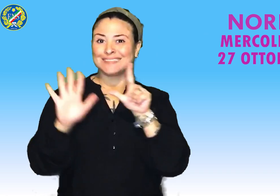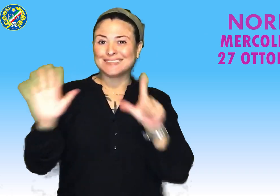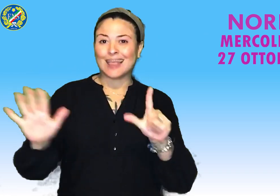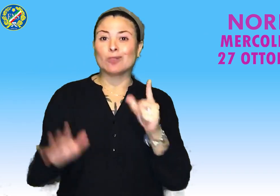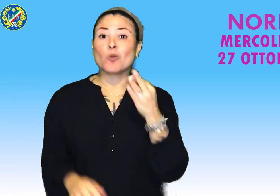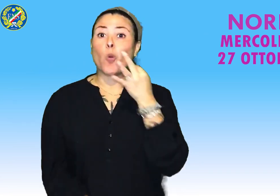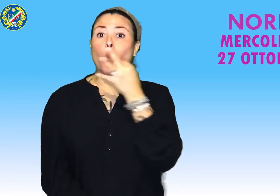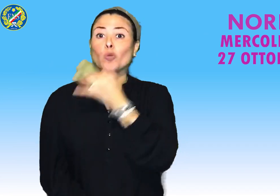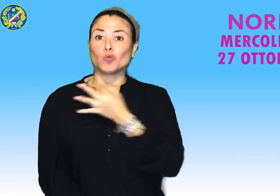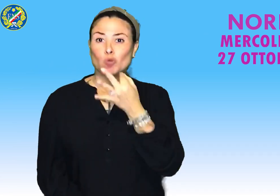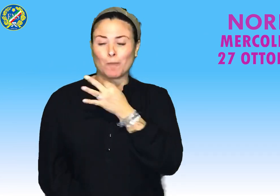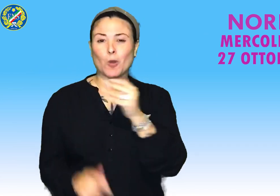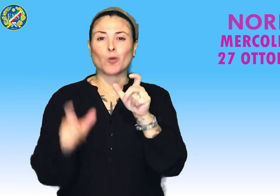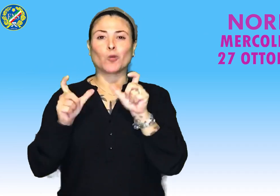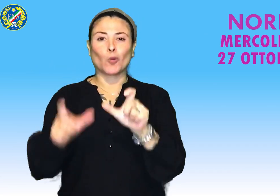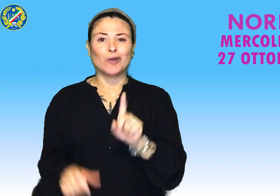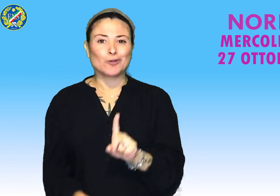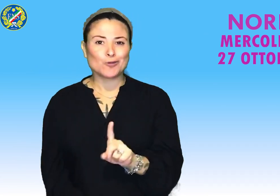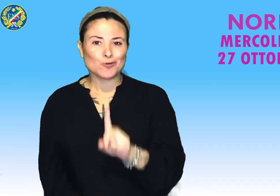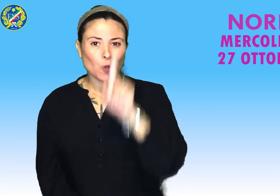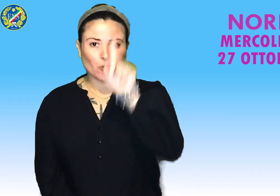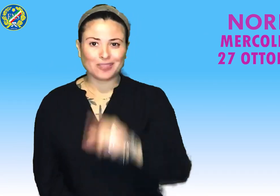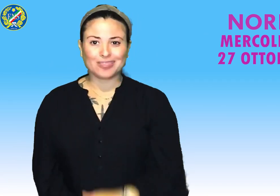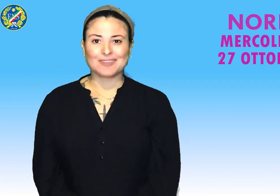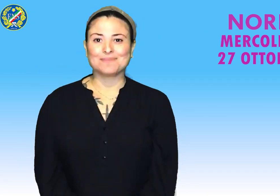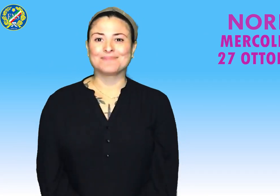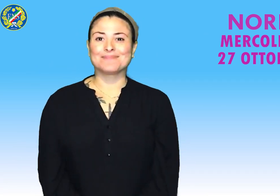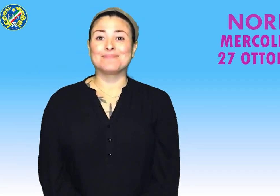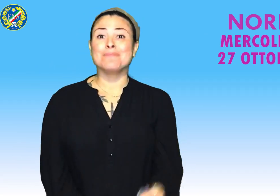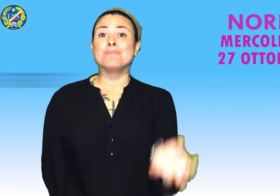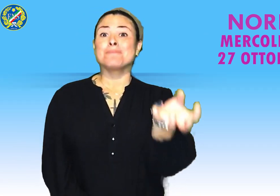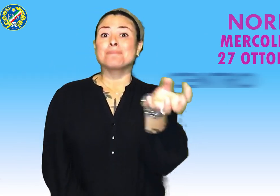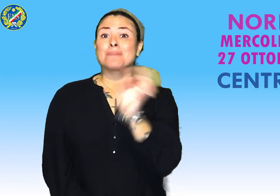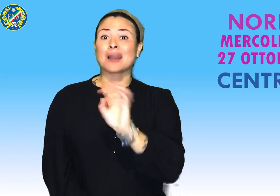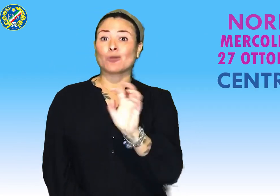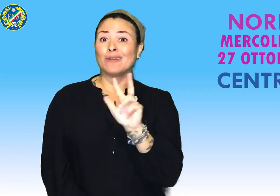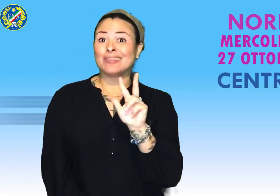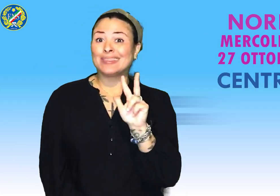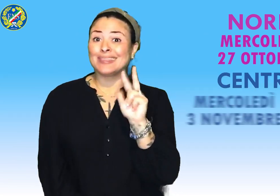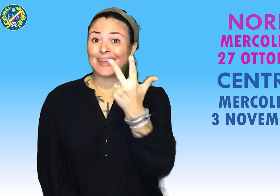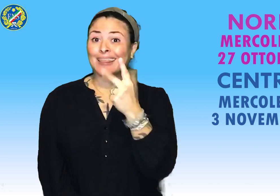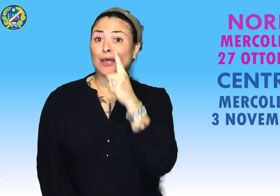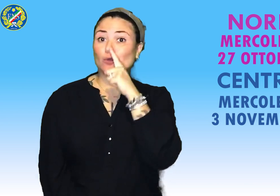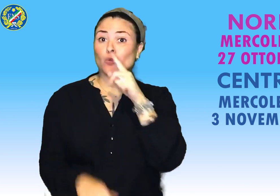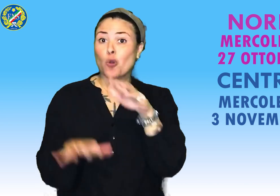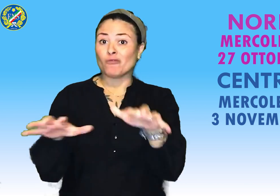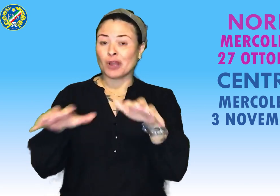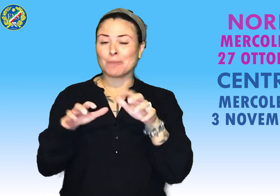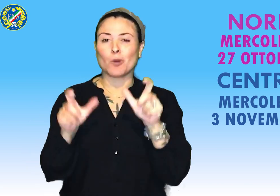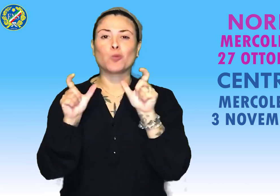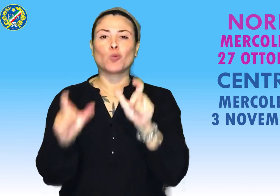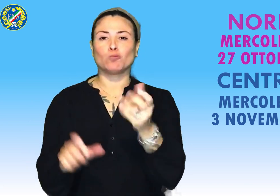Gli appuntamenti saranno come al solito divisi per zona. Ecco le date: